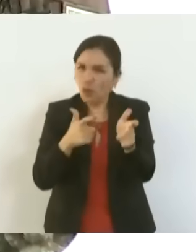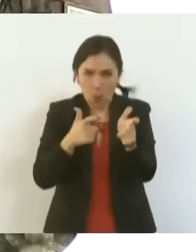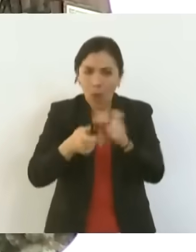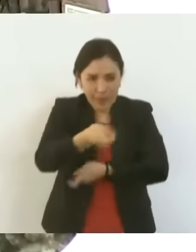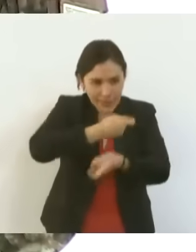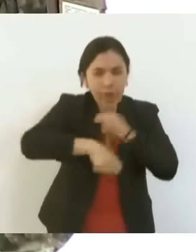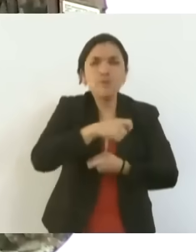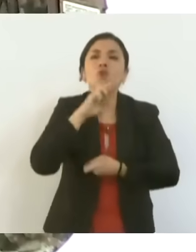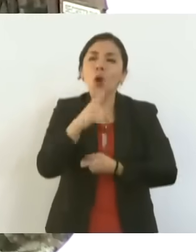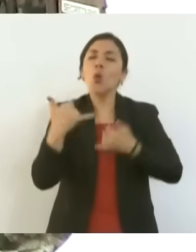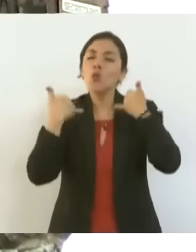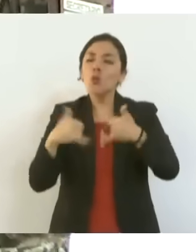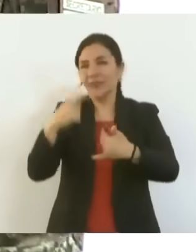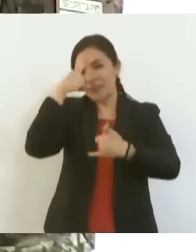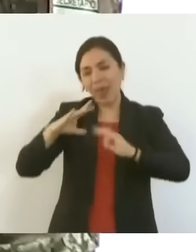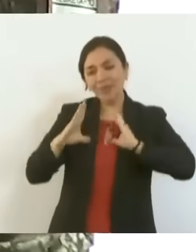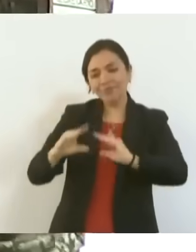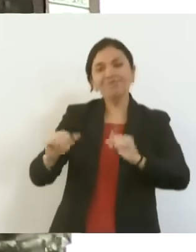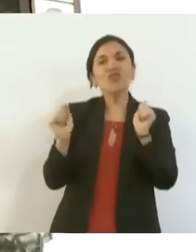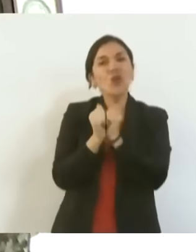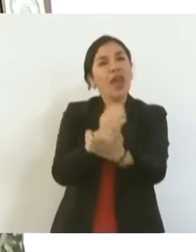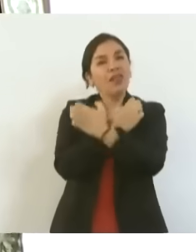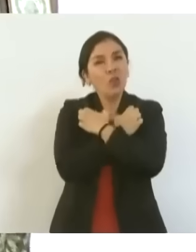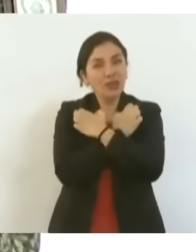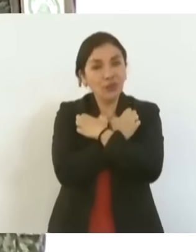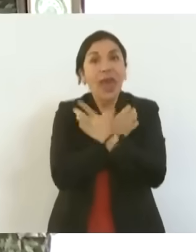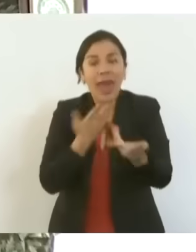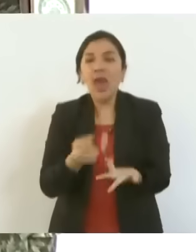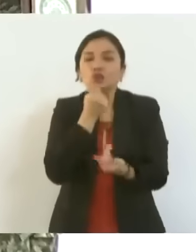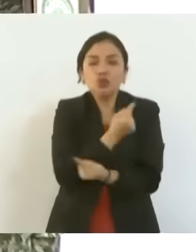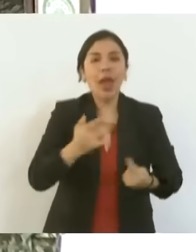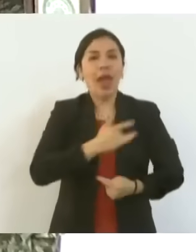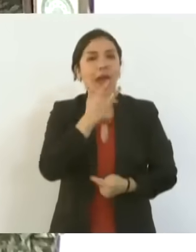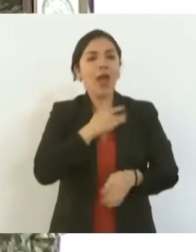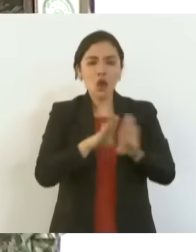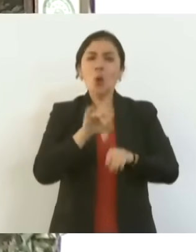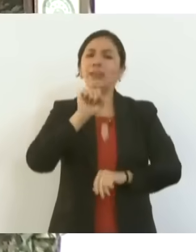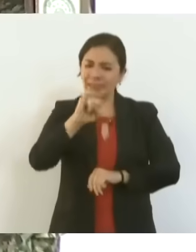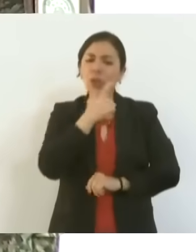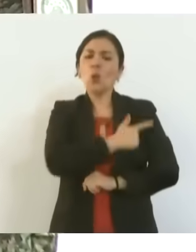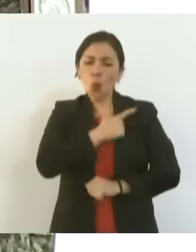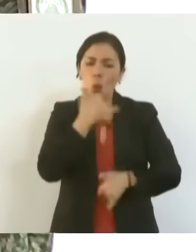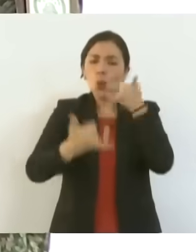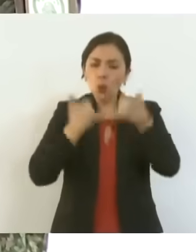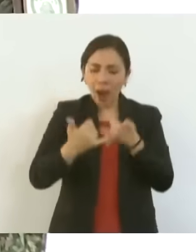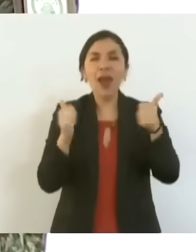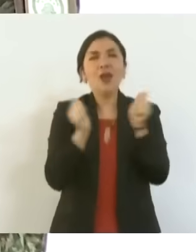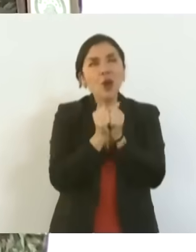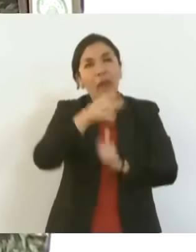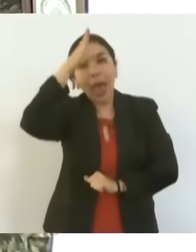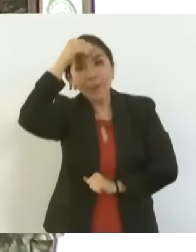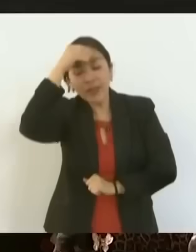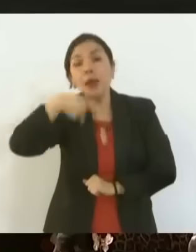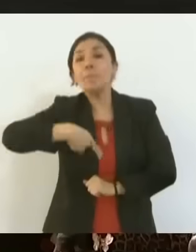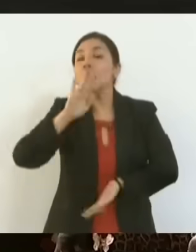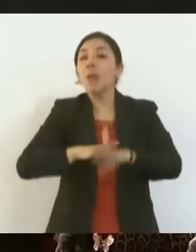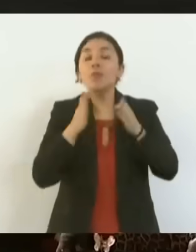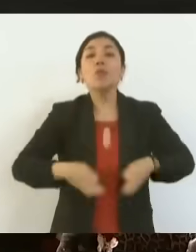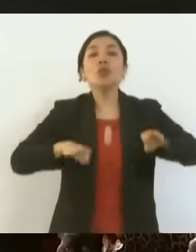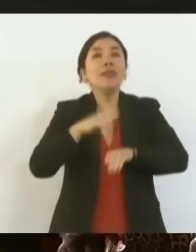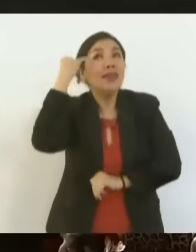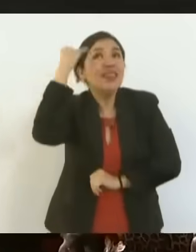niños crezcan con el juego sano e interactivo, pero sobre todo con una ideología de paz.